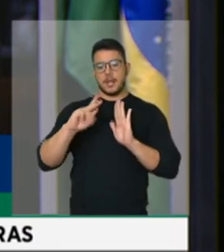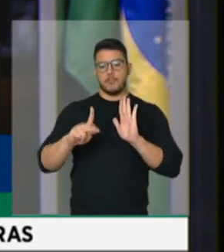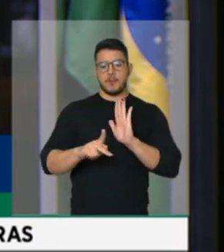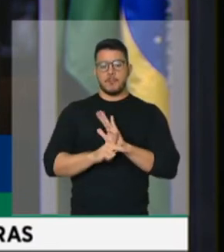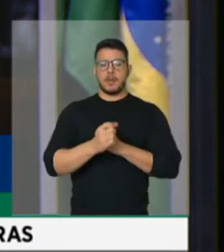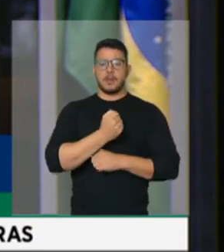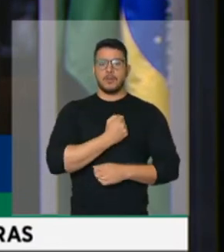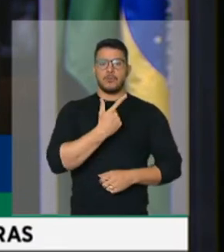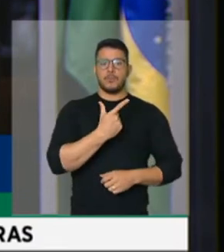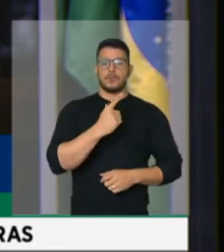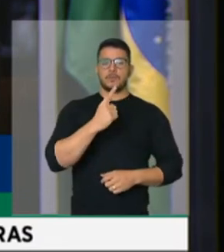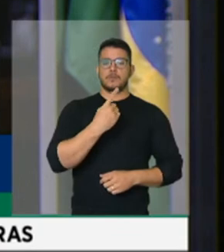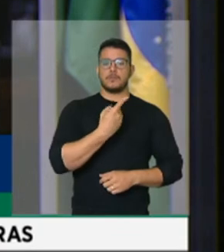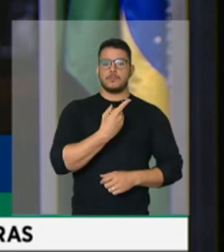ENCAMINHOU PROJETO NÚMERO 5877/2019 PROJETO ANTERIOR.